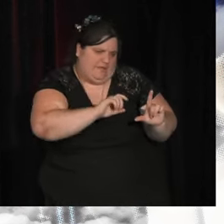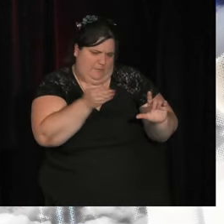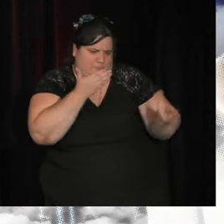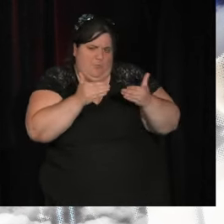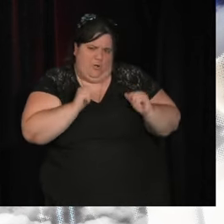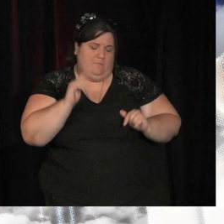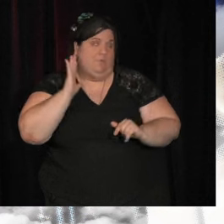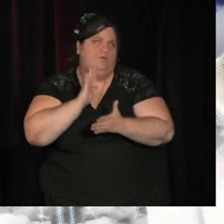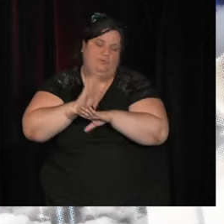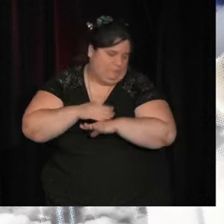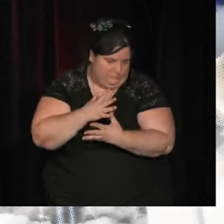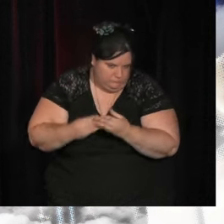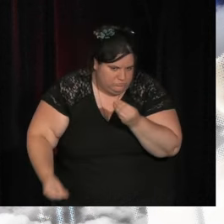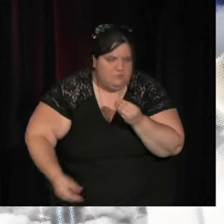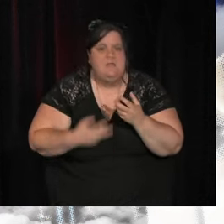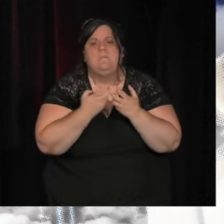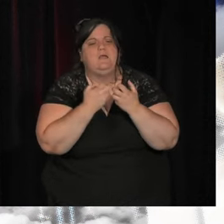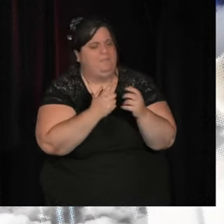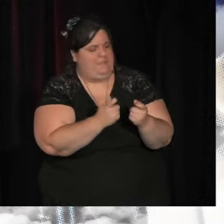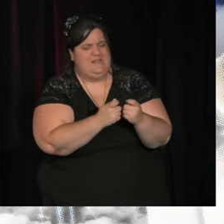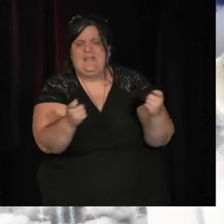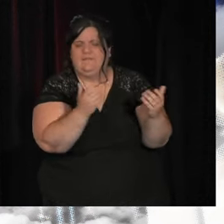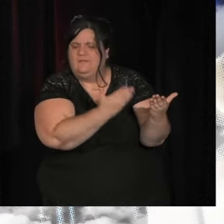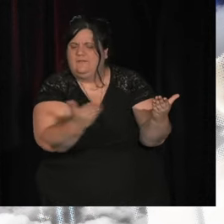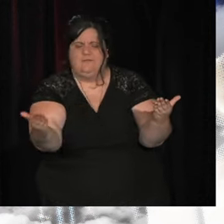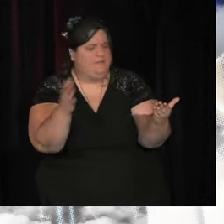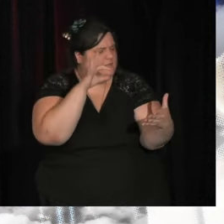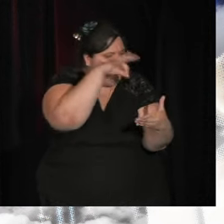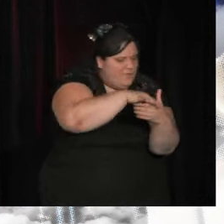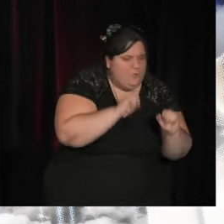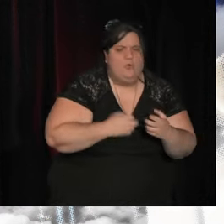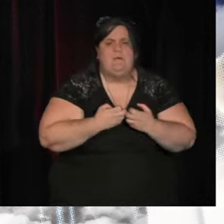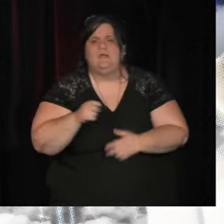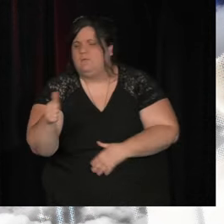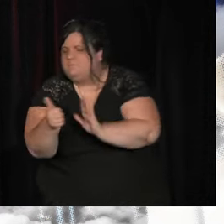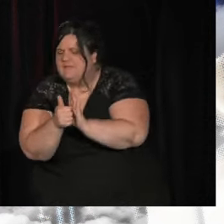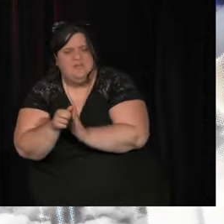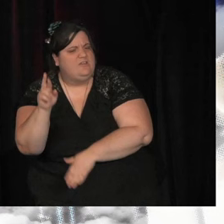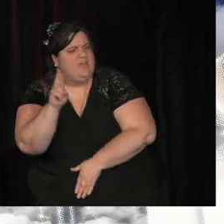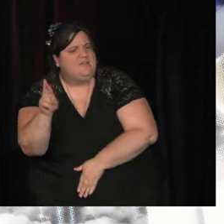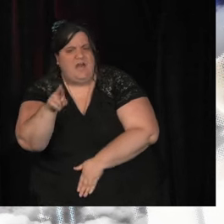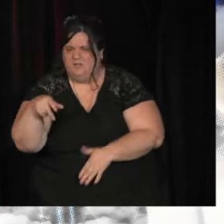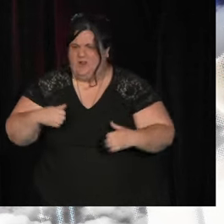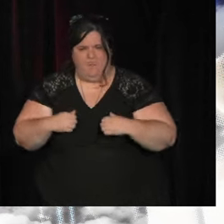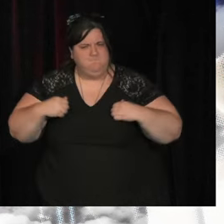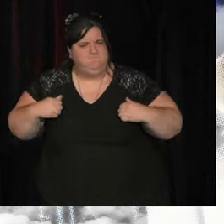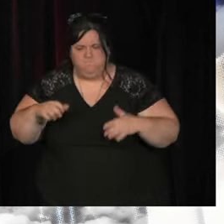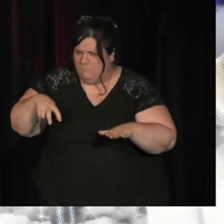Mais à la fin, tu avais des cartes pour lesquelles tu pouvais voter où tu voyais "Le Reinhardt a bloqué 30 000 de dégâts", ou "Machin a